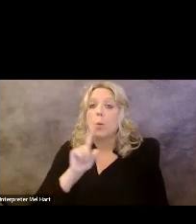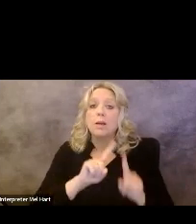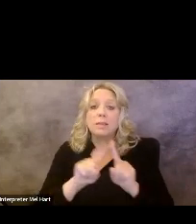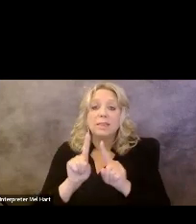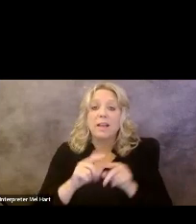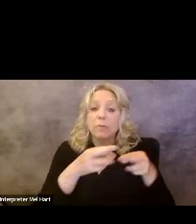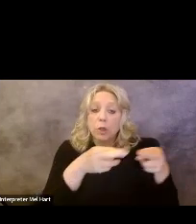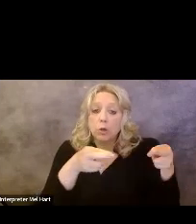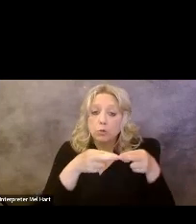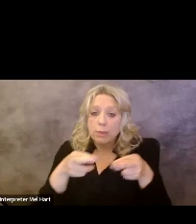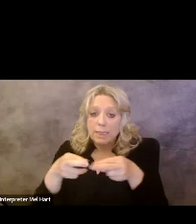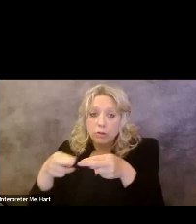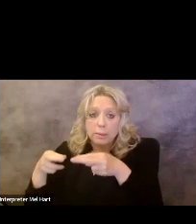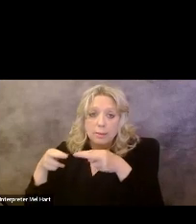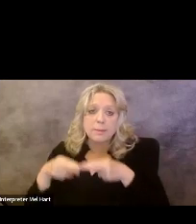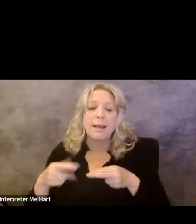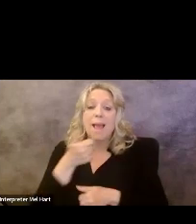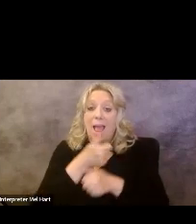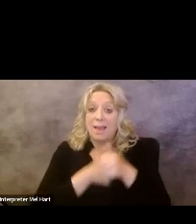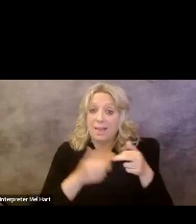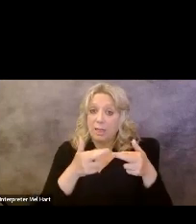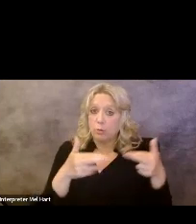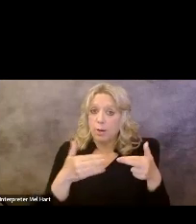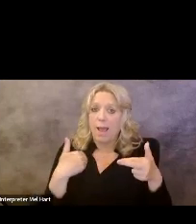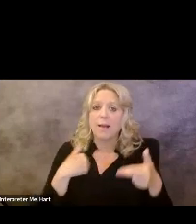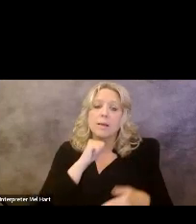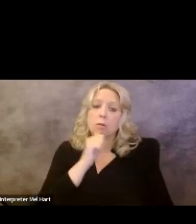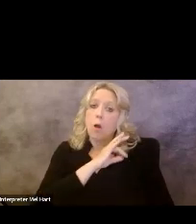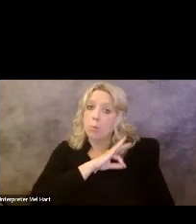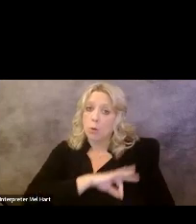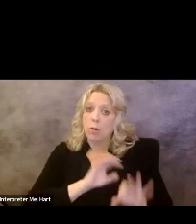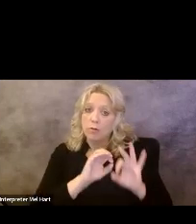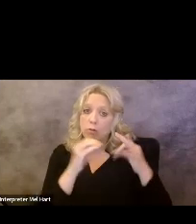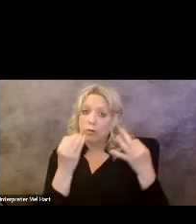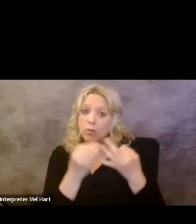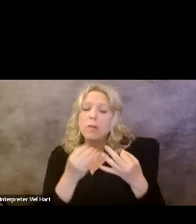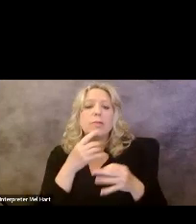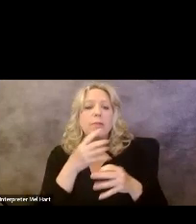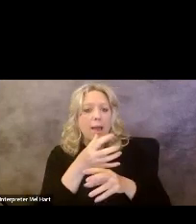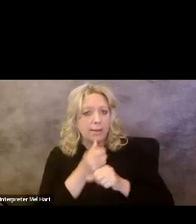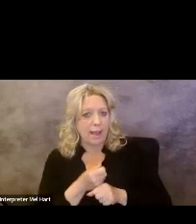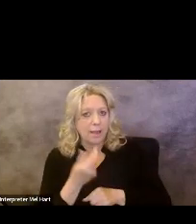organización sin fines de lucro que recibe una subvención para el centro de empoderamiento familiar a través del